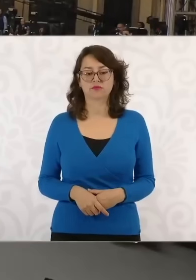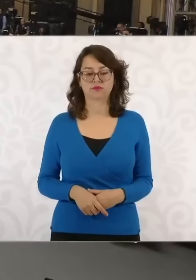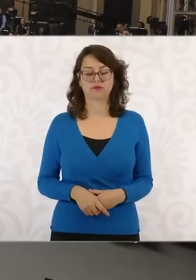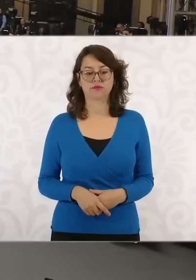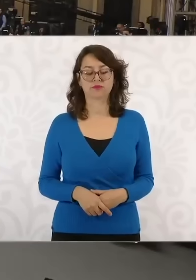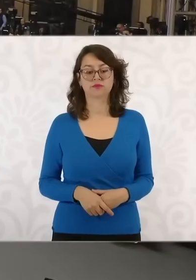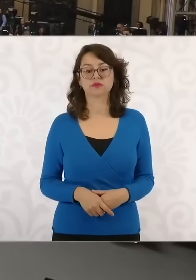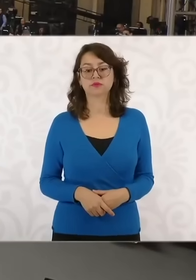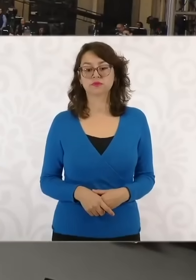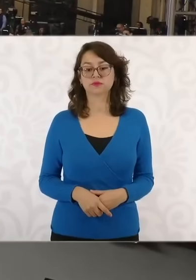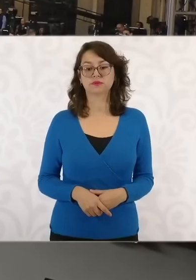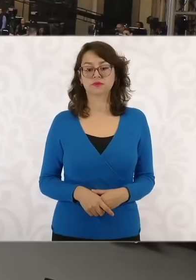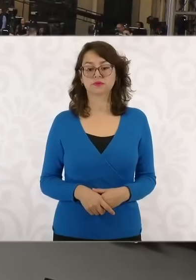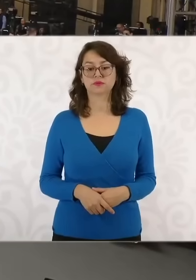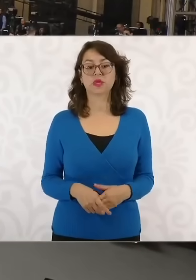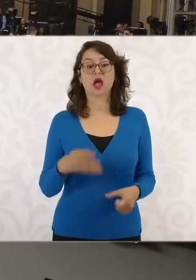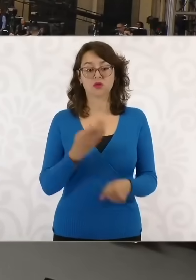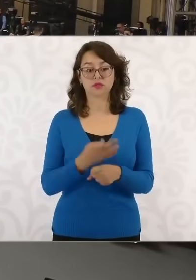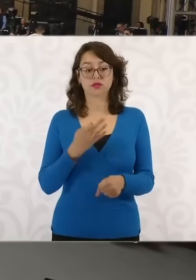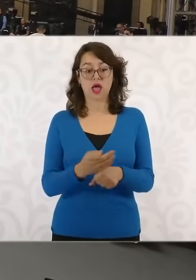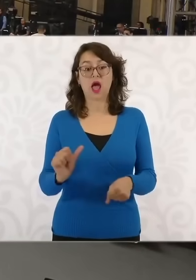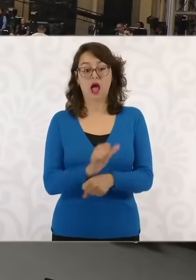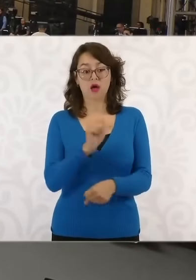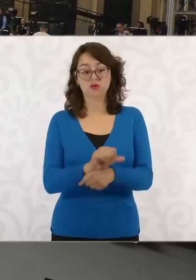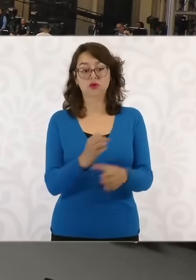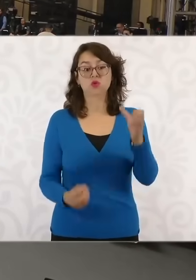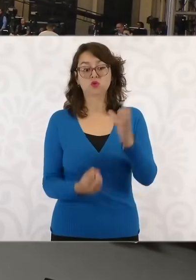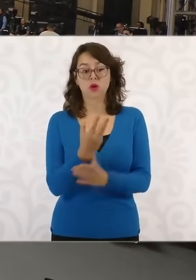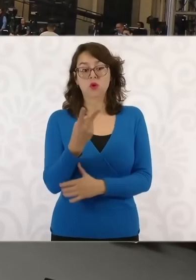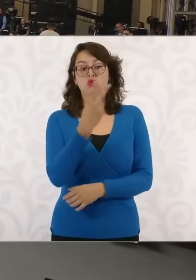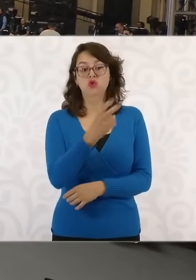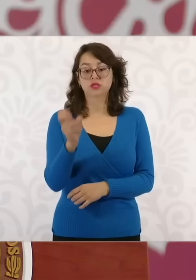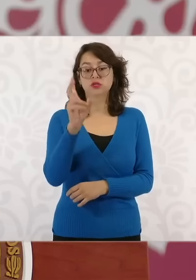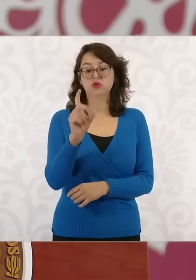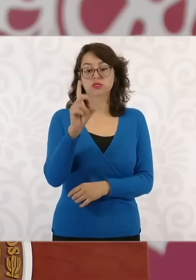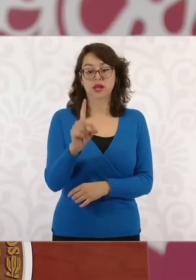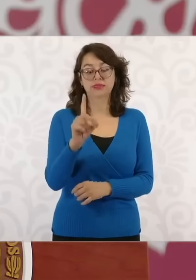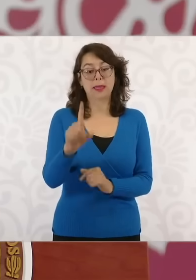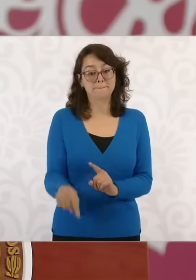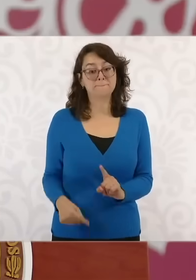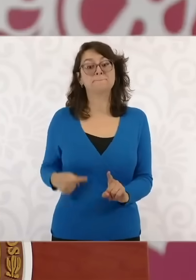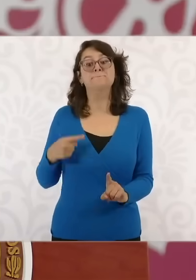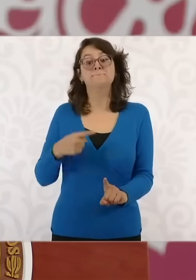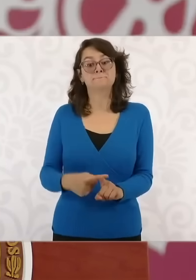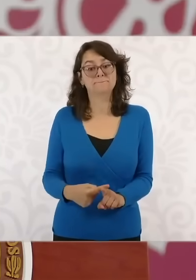específicamente de vehículos nuevos, cerca de 230 que se suman a los vehículos que ya tenía